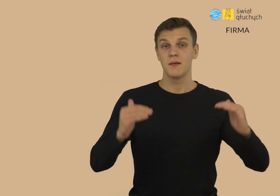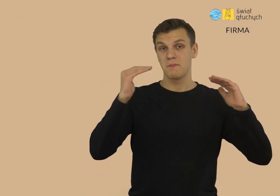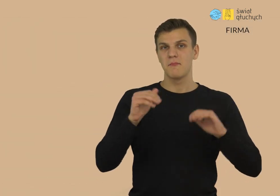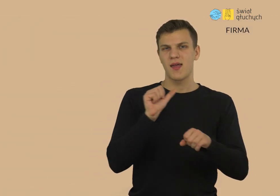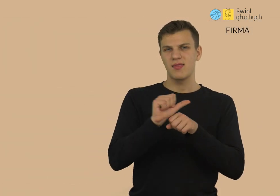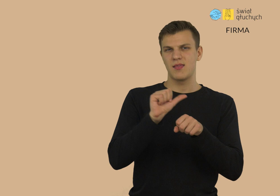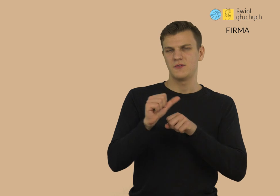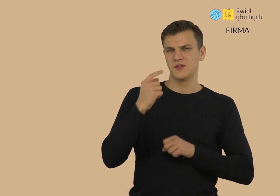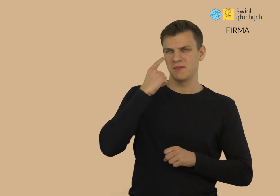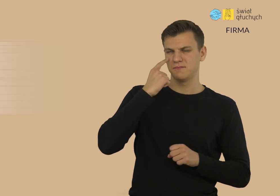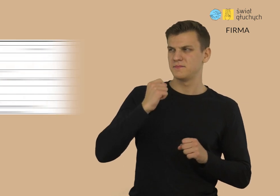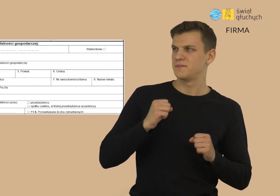Kolejny jedenasty punkt.